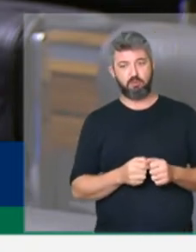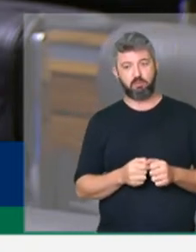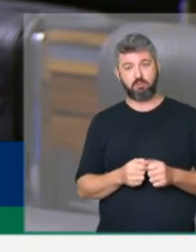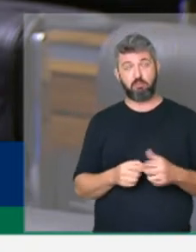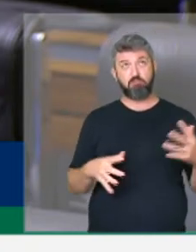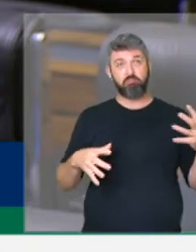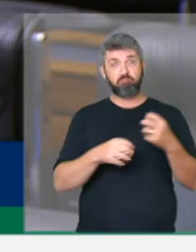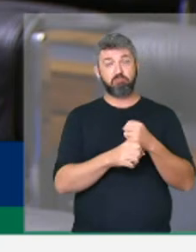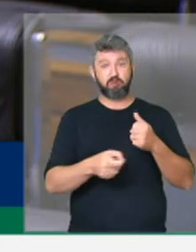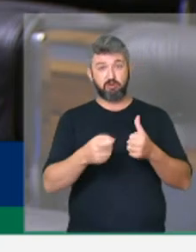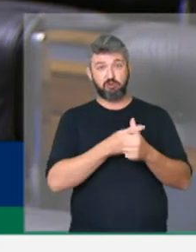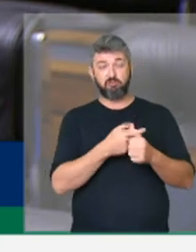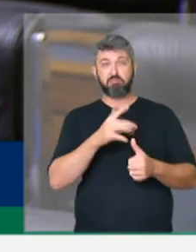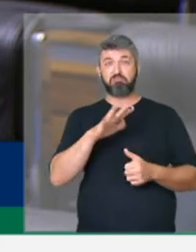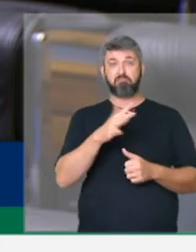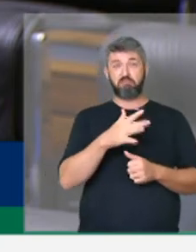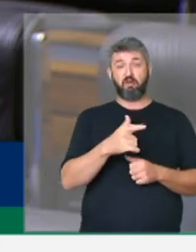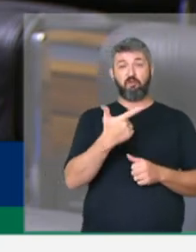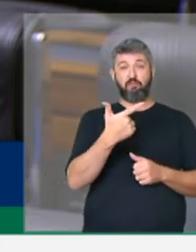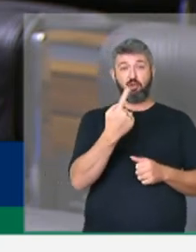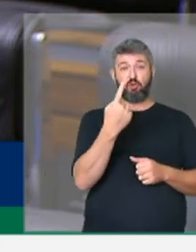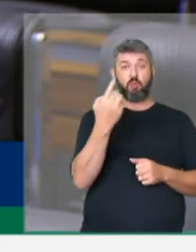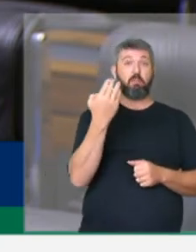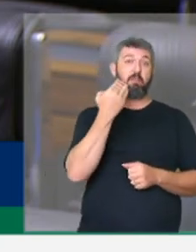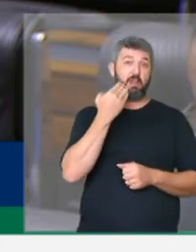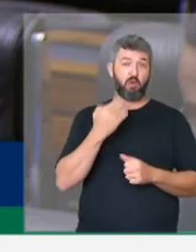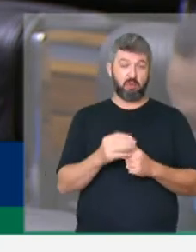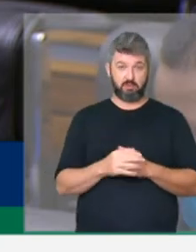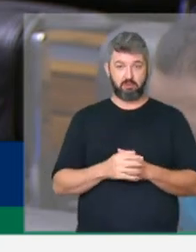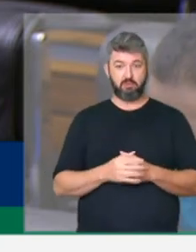JUROS, MULTAS, CORREÇÕES MONETARIAS E TODO MUNDO SABE QUE QUANDO UM EMPRESÁRIO VAI